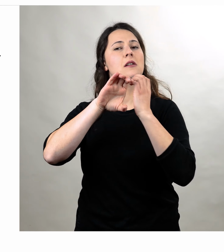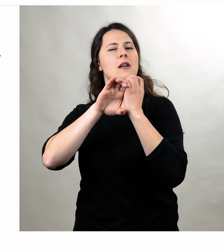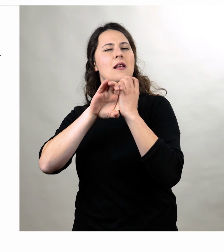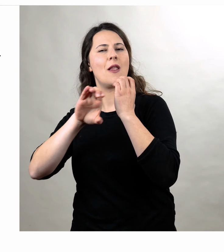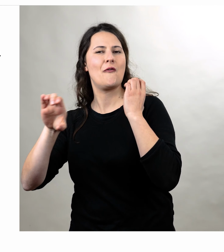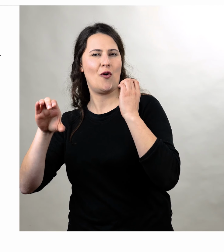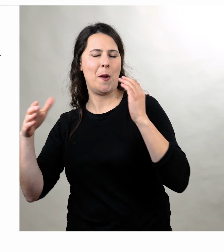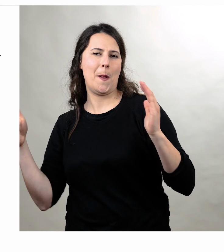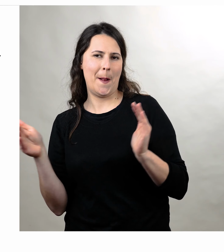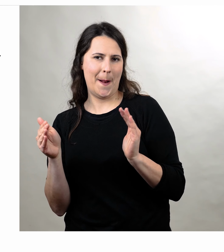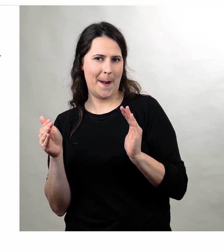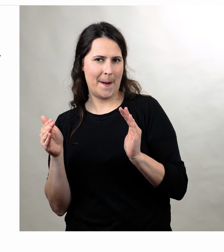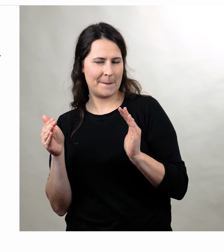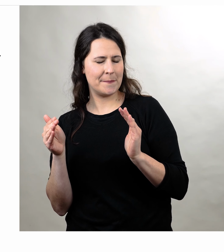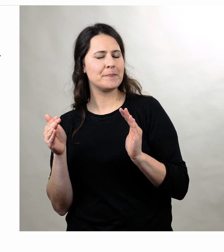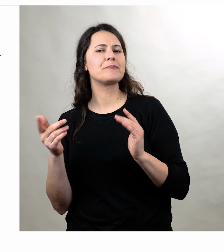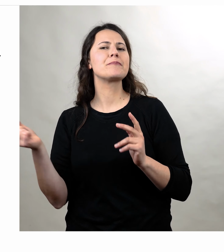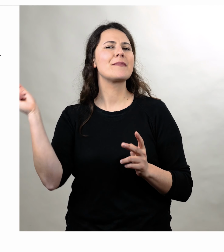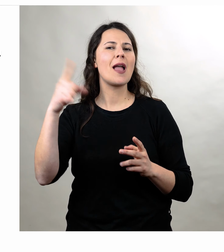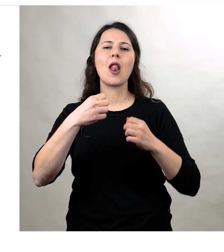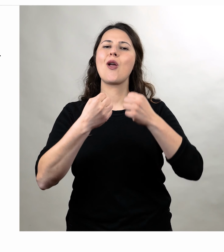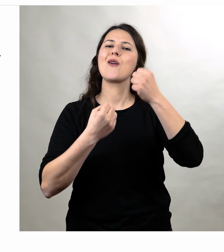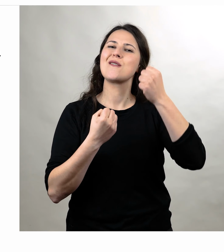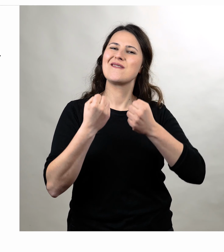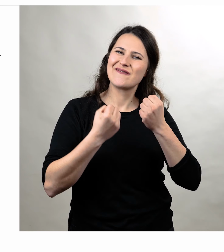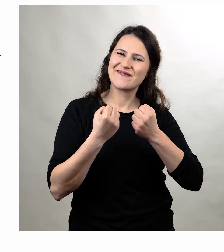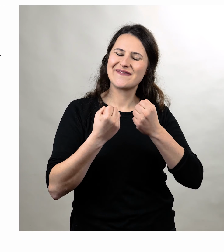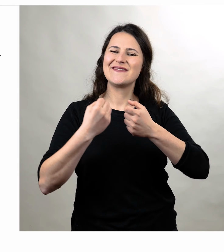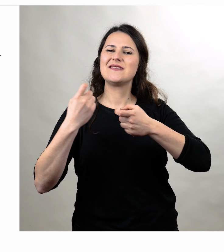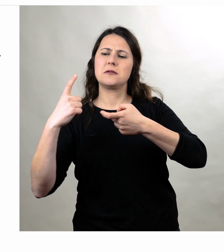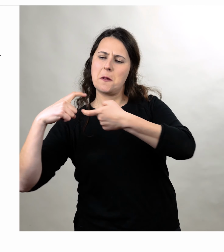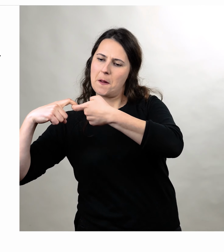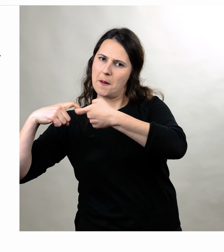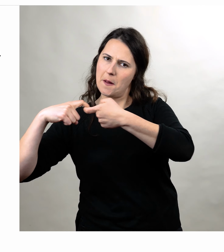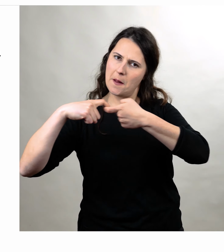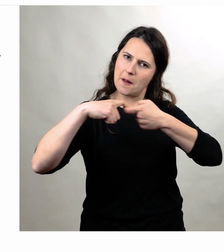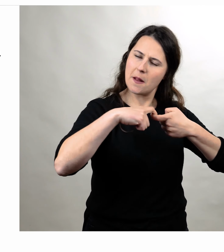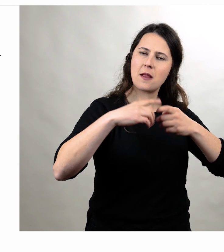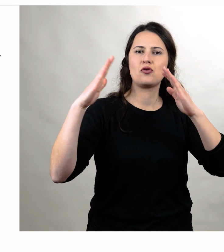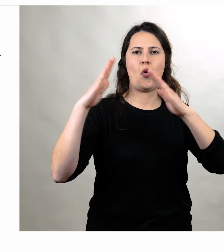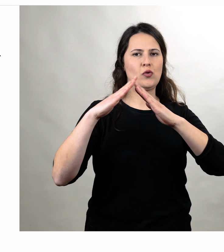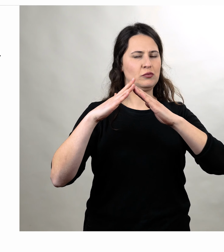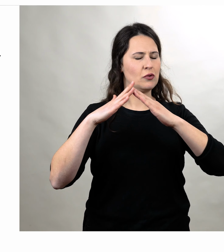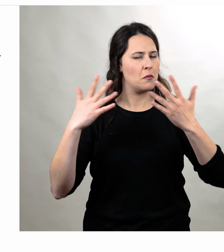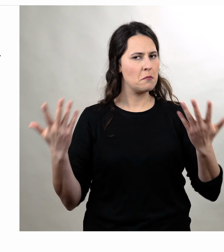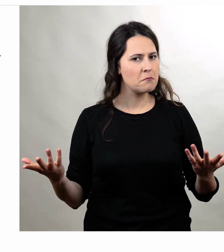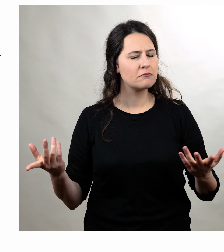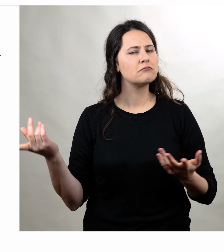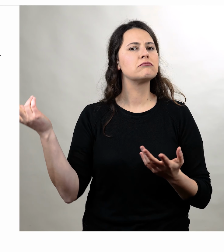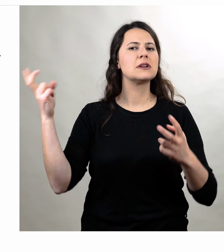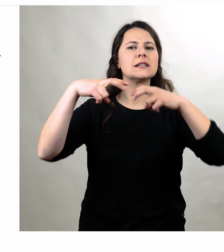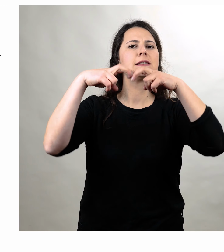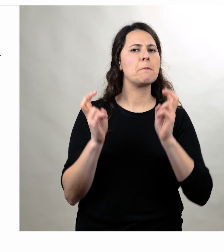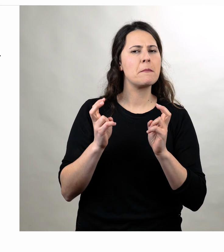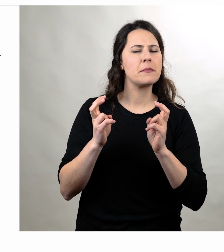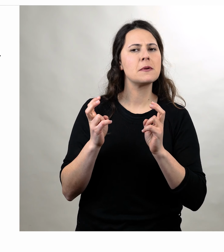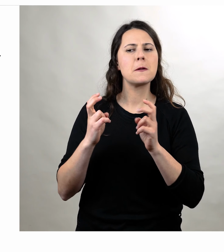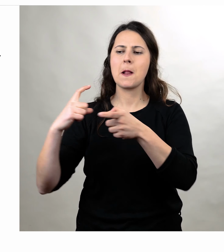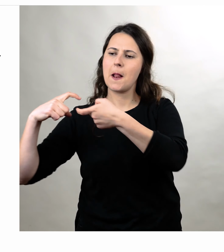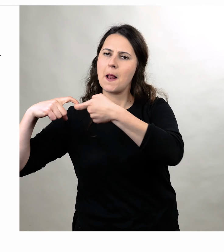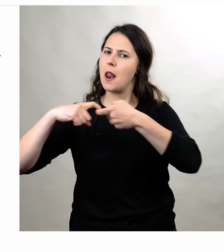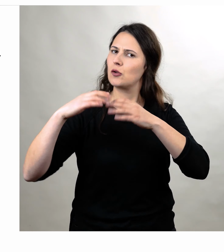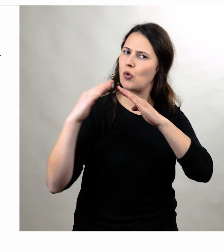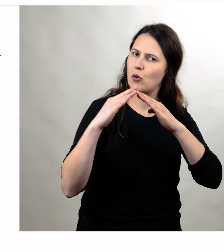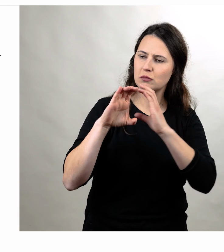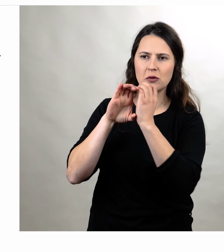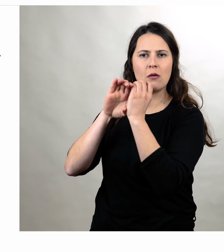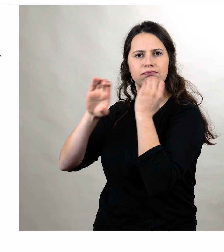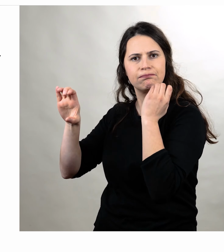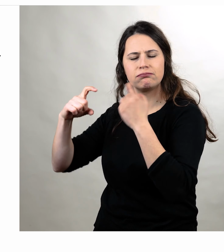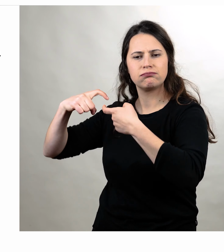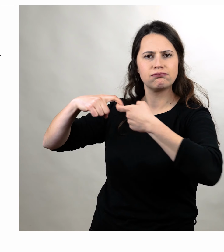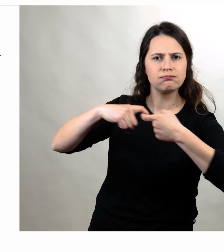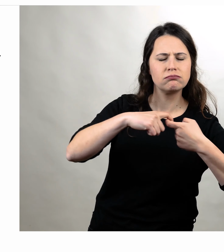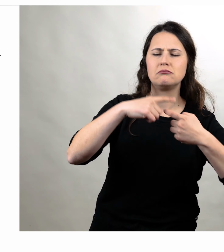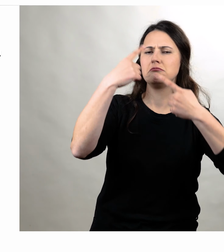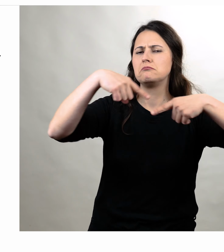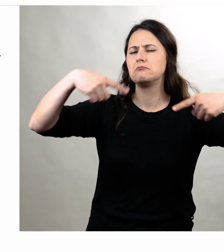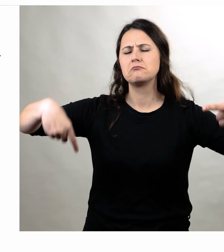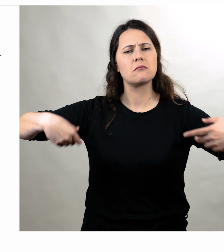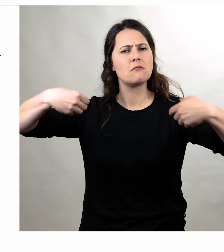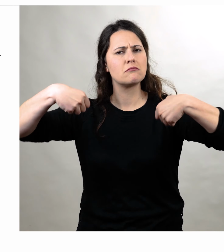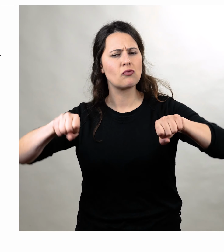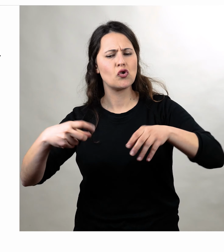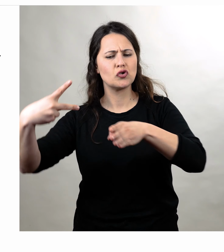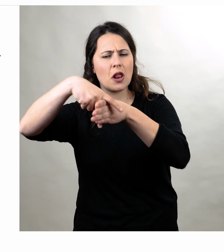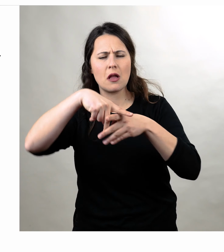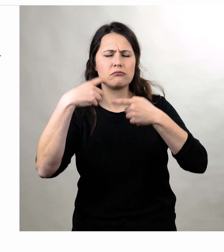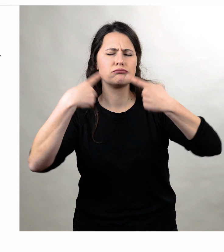αυτοκινούμενο με ή χωρίς ρυμουλκούμενο, τζιπ με ή χωρίς τροχόσπιτο, μοτοσικλέτα.